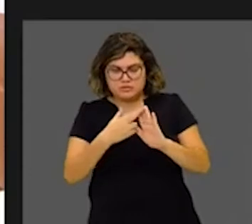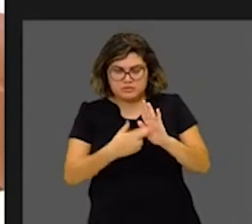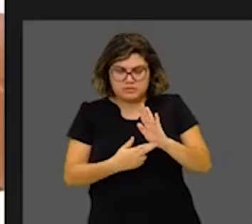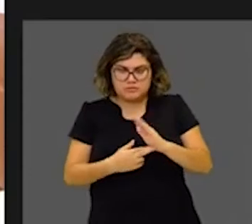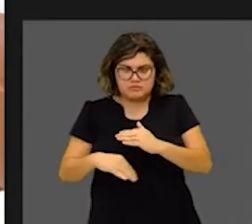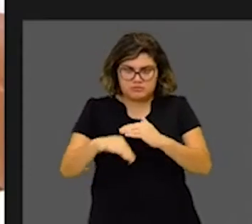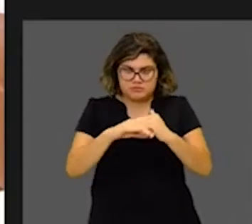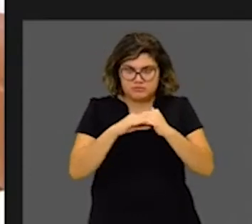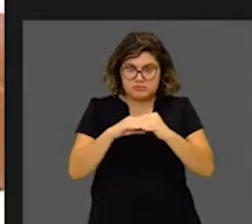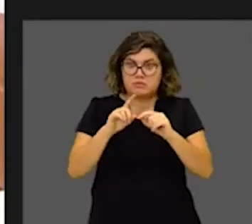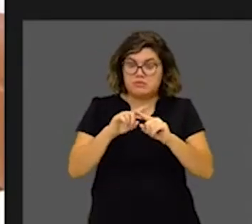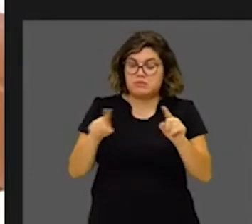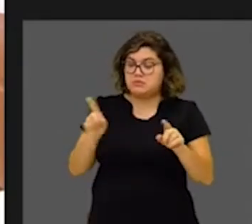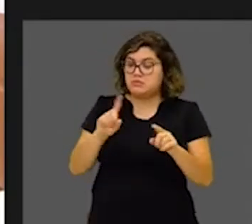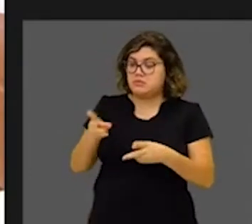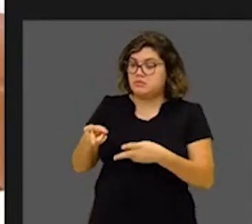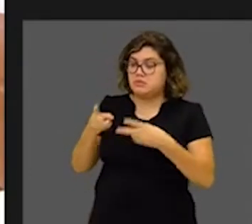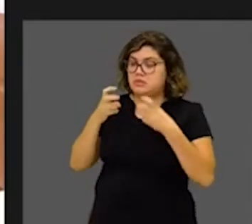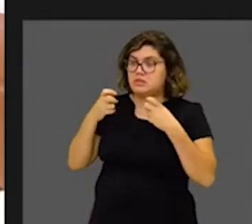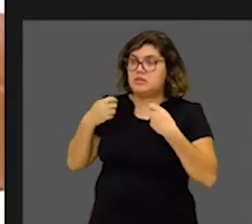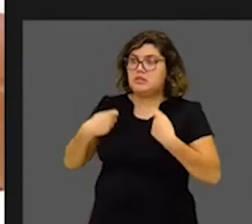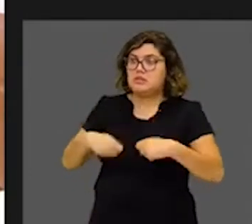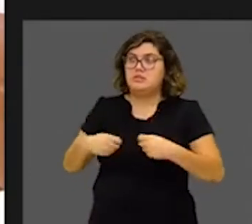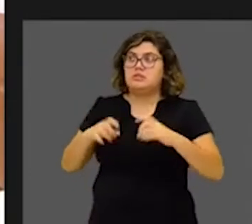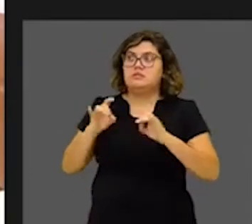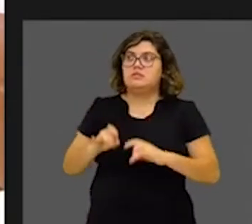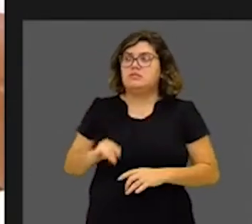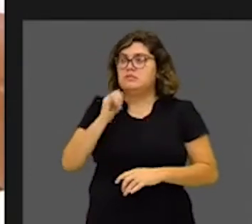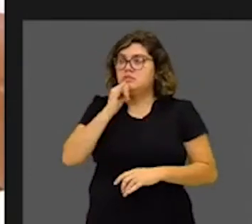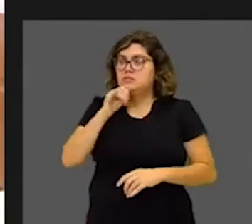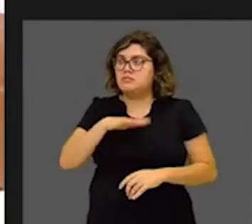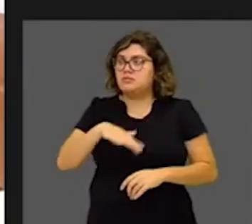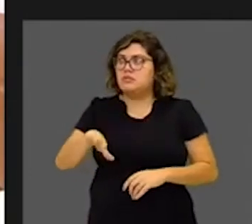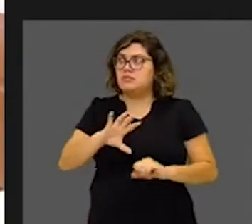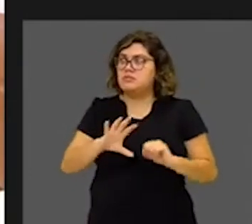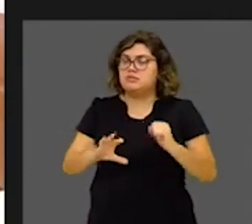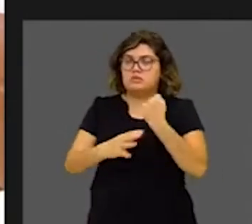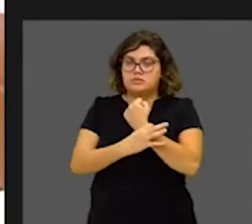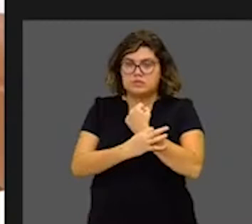necessidades específicas por exemplo por questão de segurança né que os grupos as habilidades